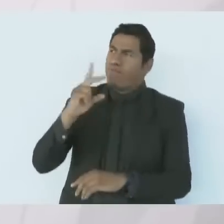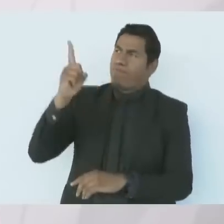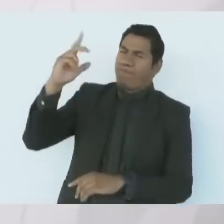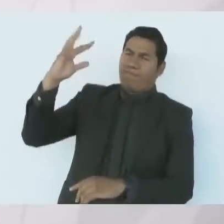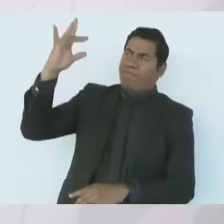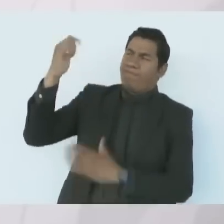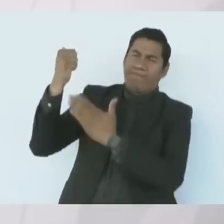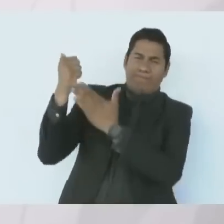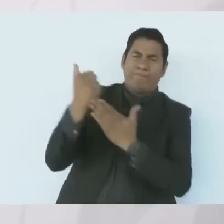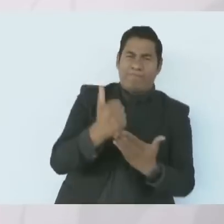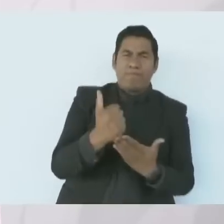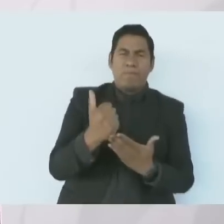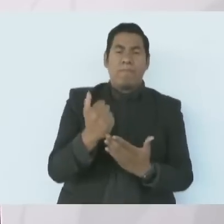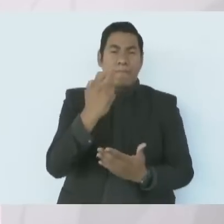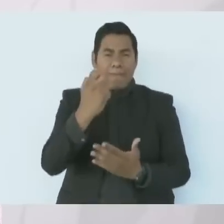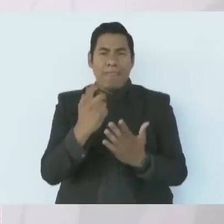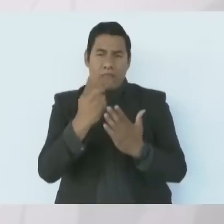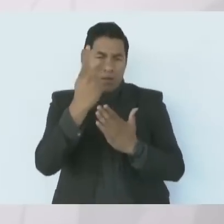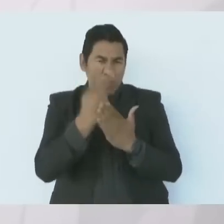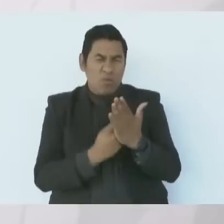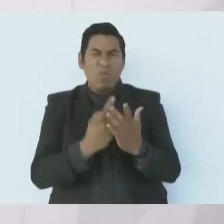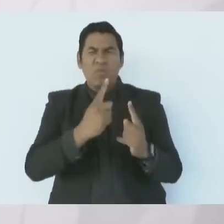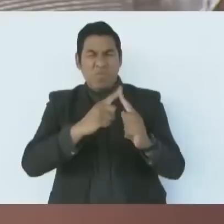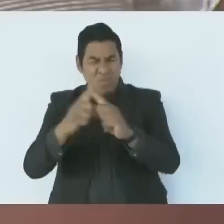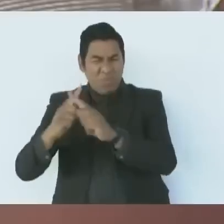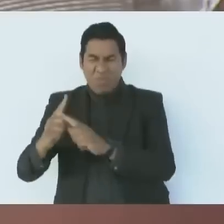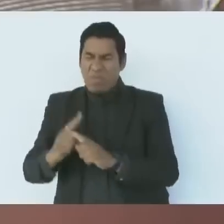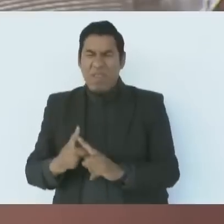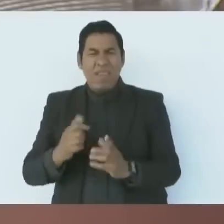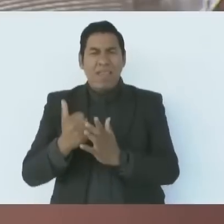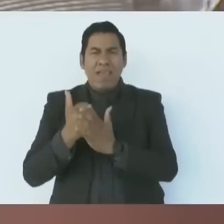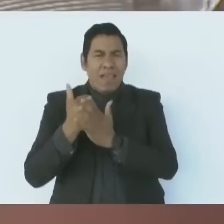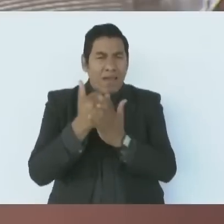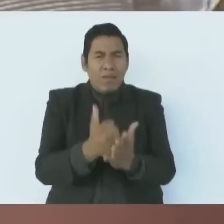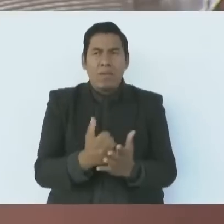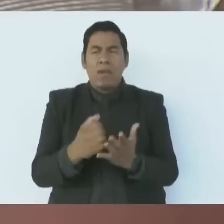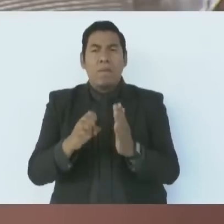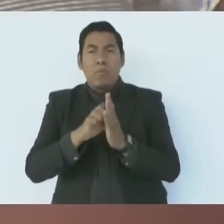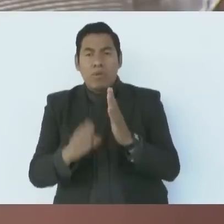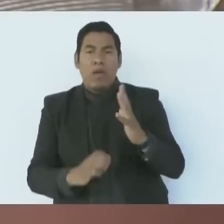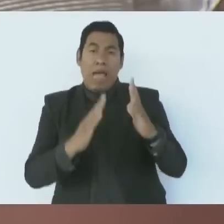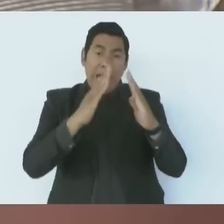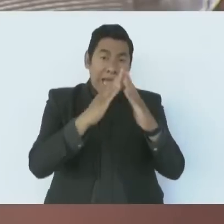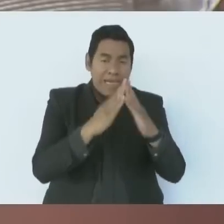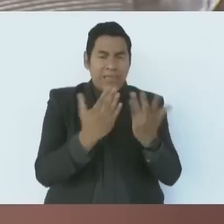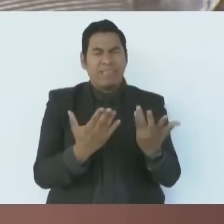el el programa Va a instalar paneles solares sobre los techos de los hogares Y tendrá varios